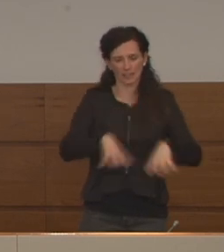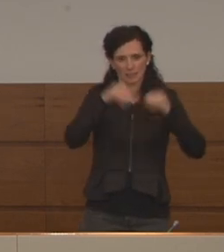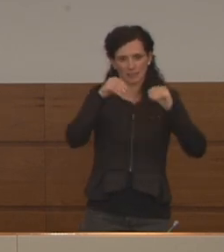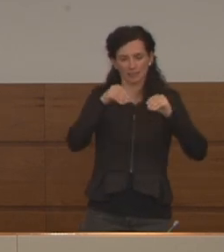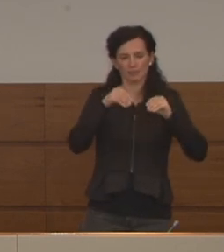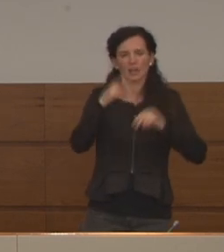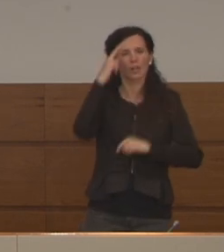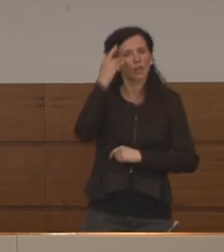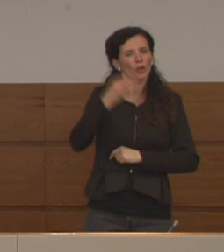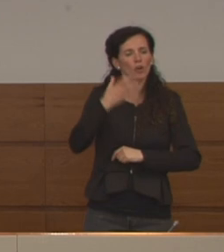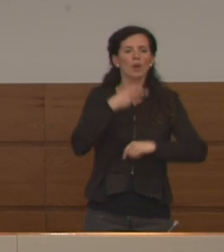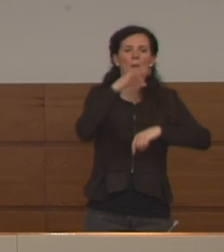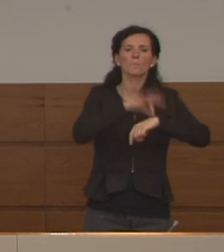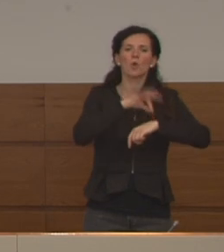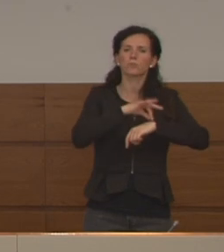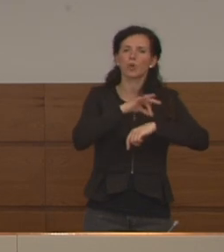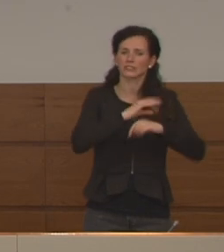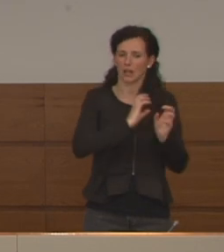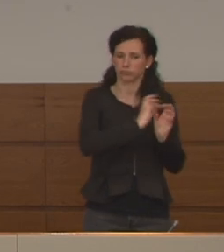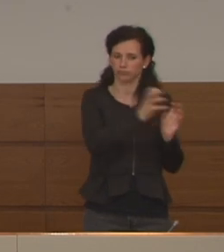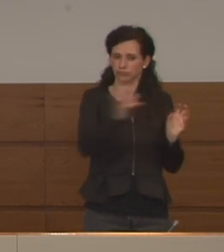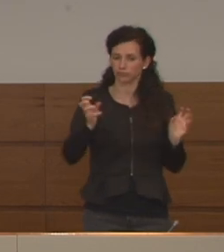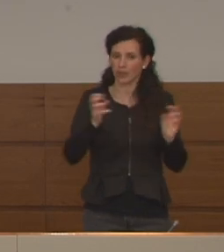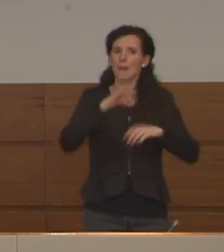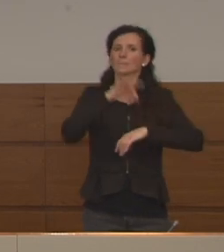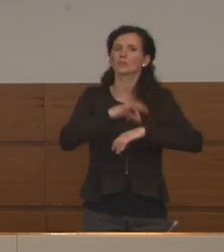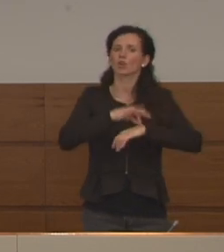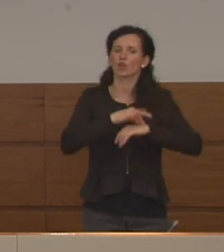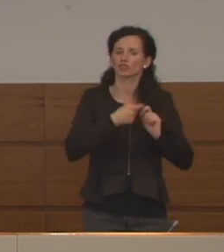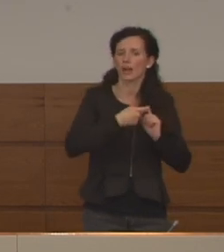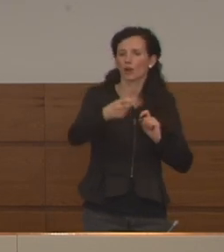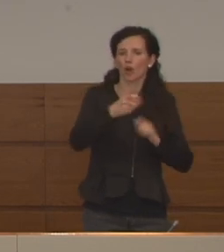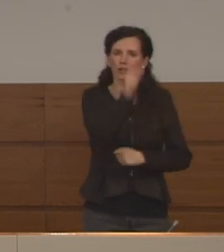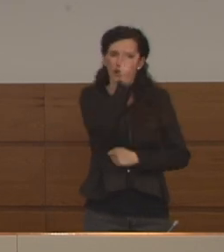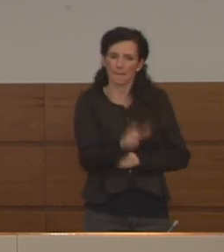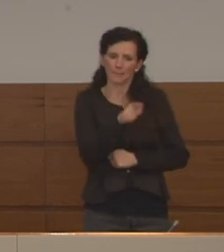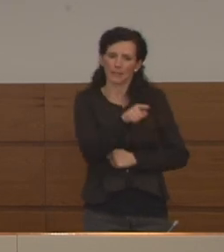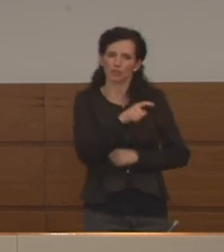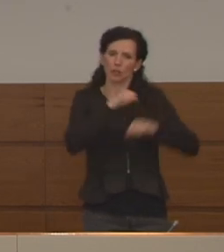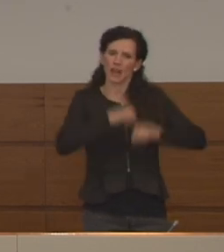ovvero le patologie croniche dei singoli individui su cui